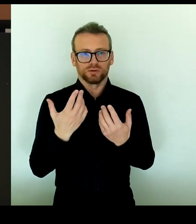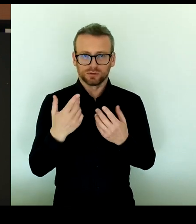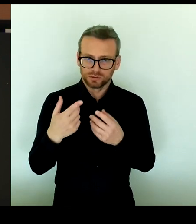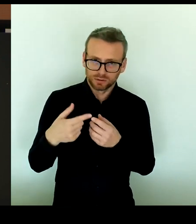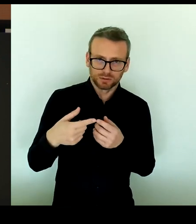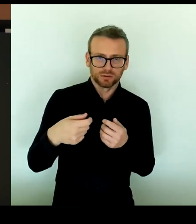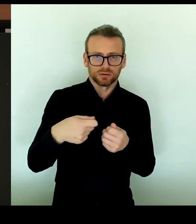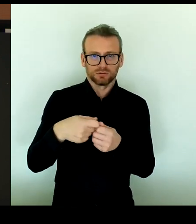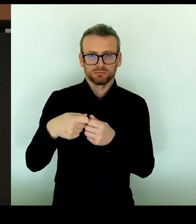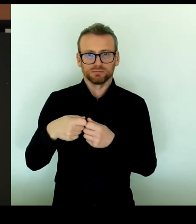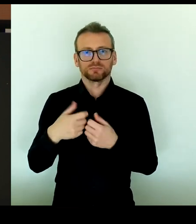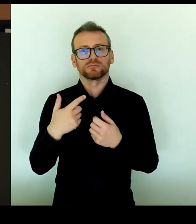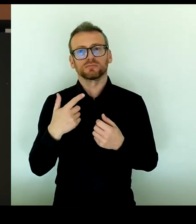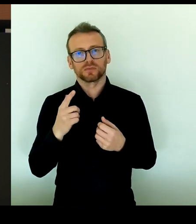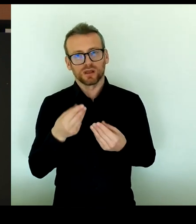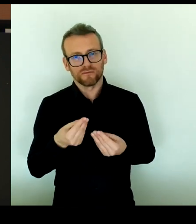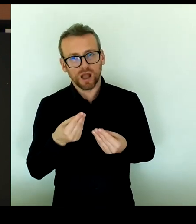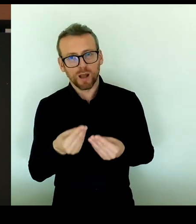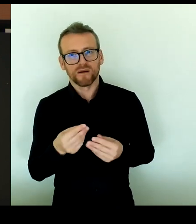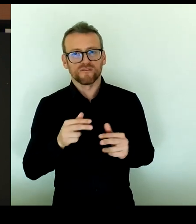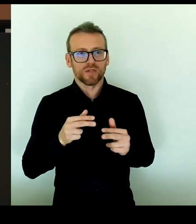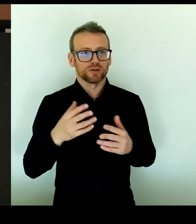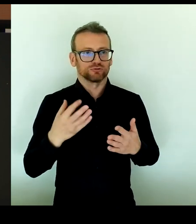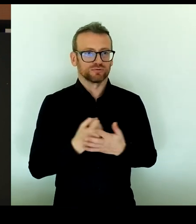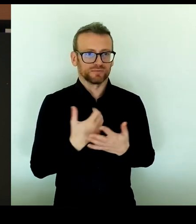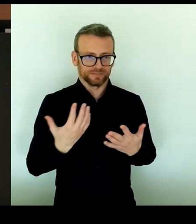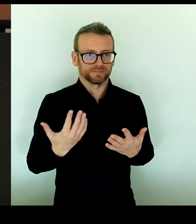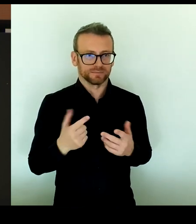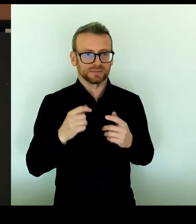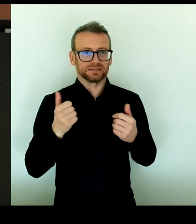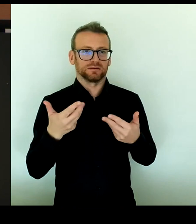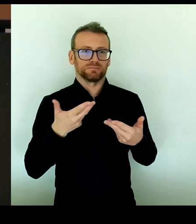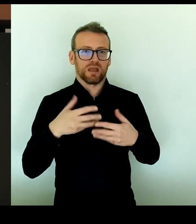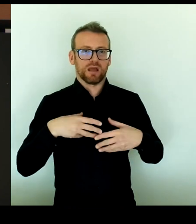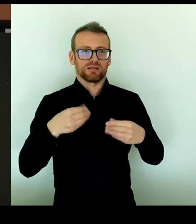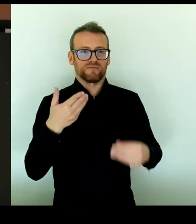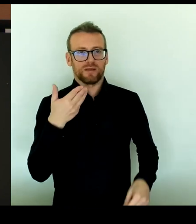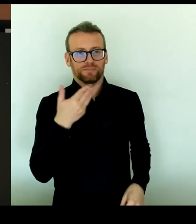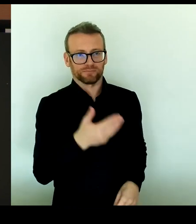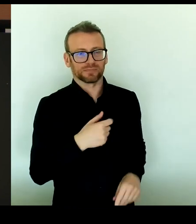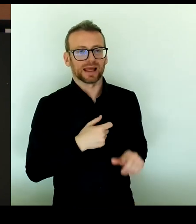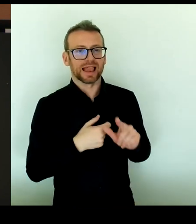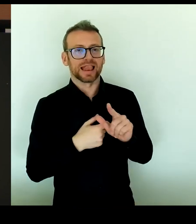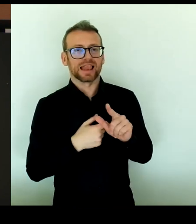Und mindestens genauso wichtig ist es, dass wir als öffentliche Hand auf einen zunehmend umkämpften